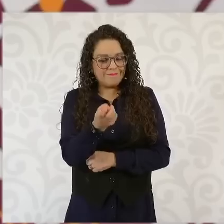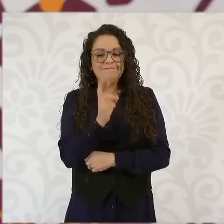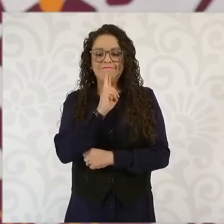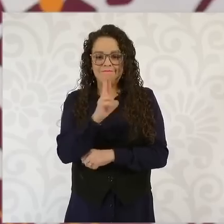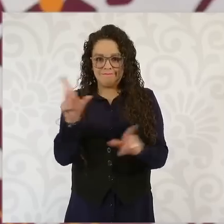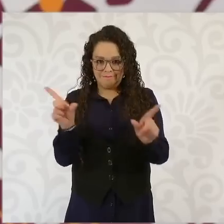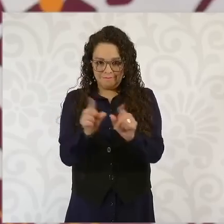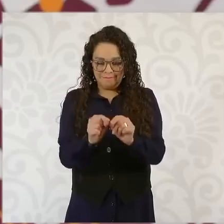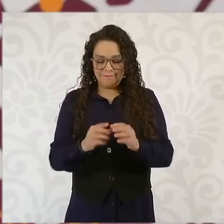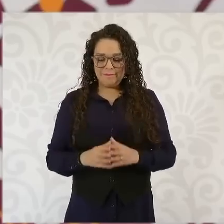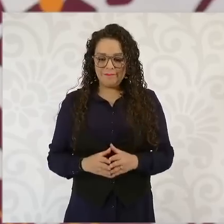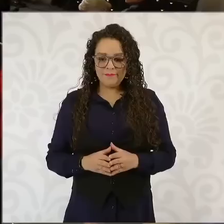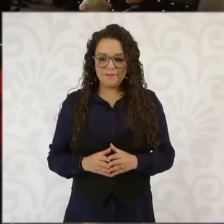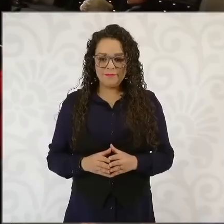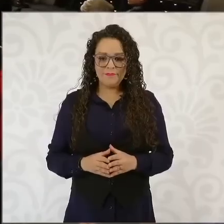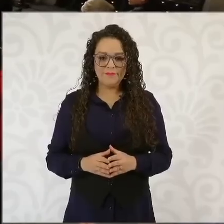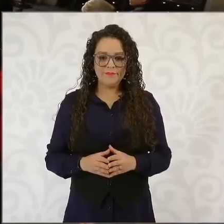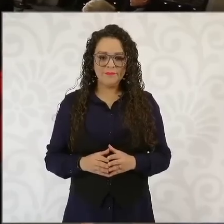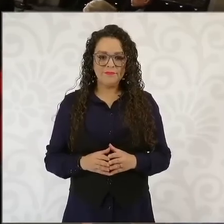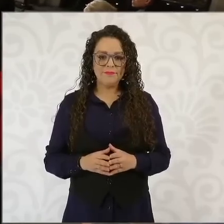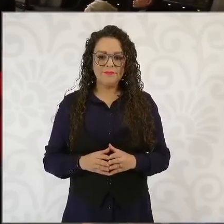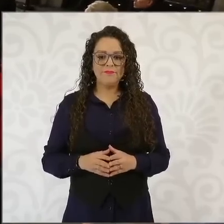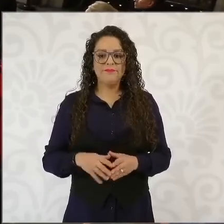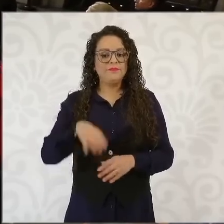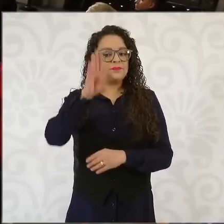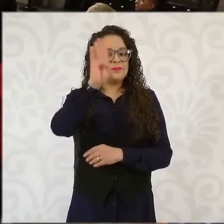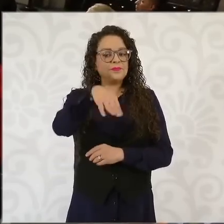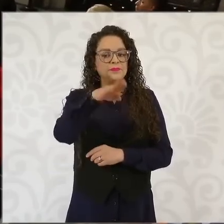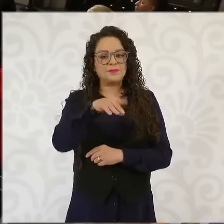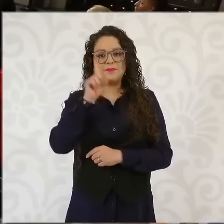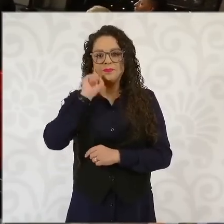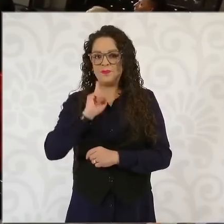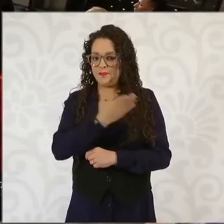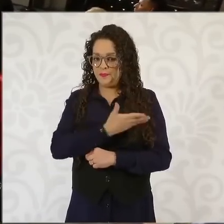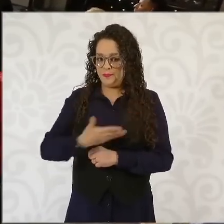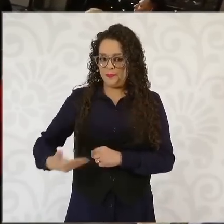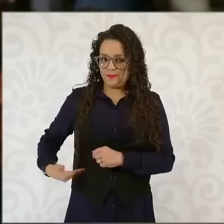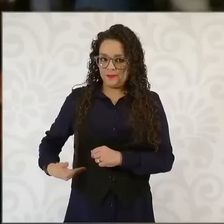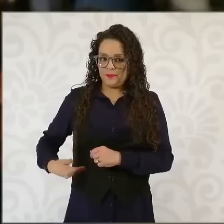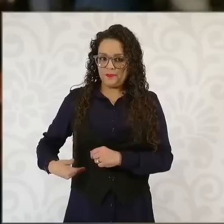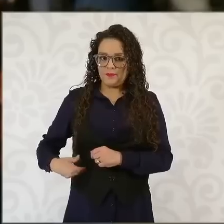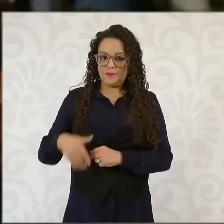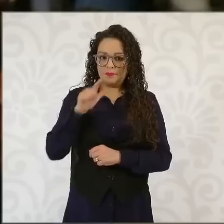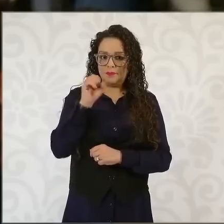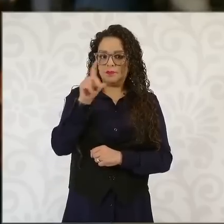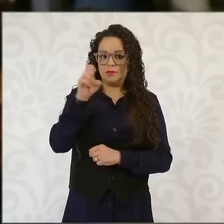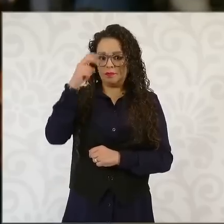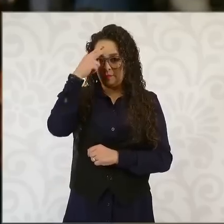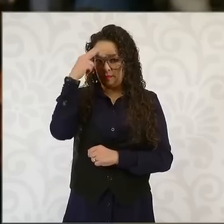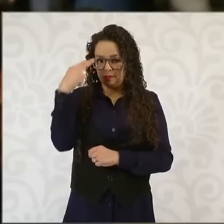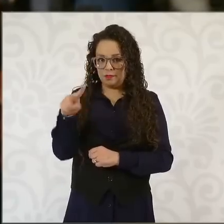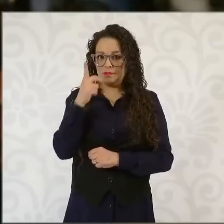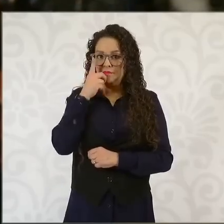Gracias presidenta de acuerdo con datos de laoc de México se encuentra como el segundo país miembro